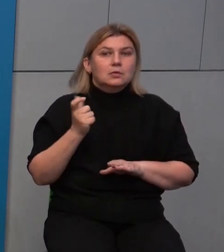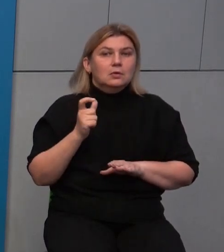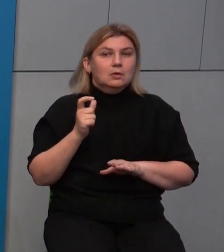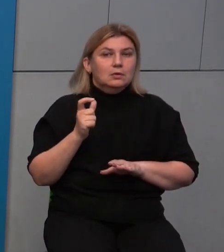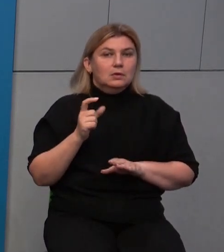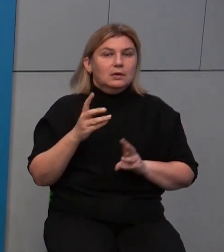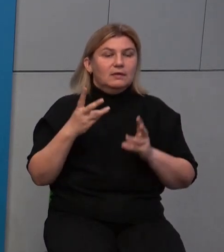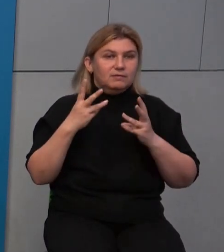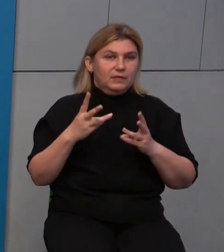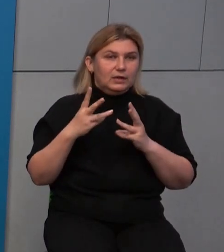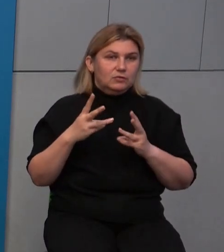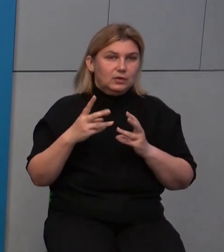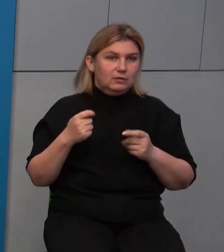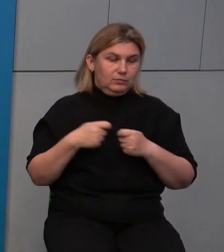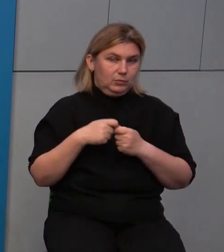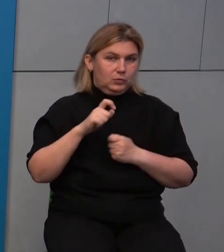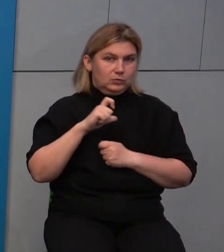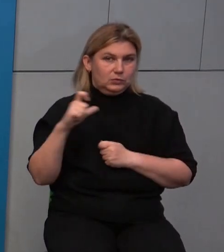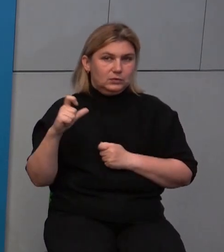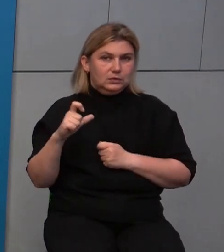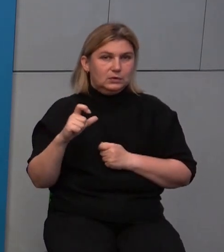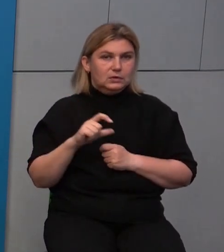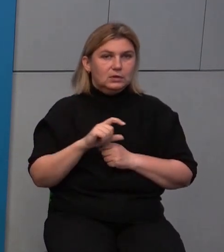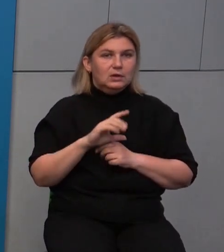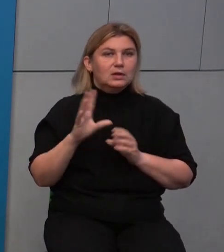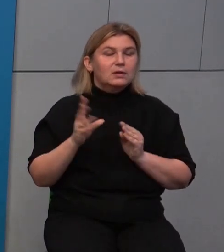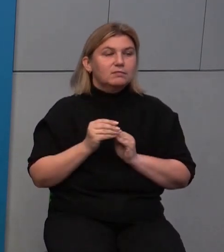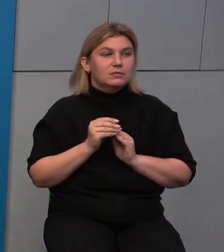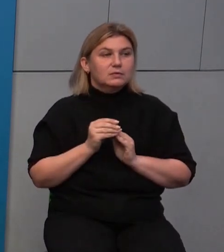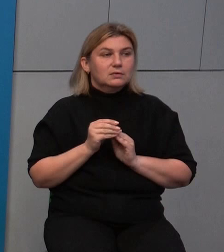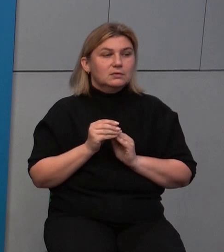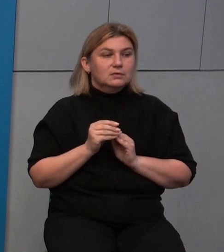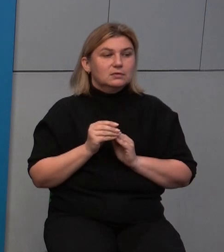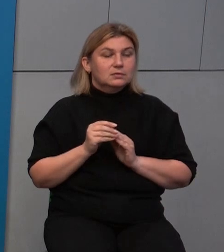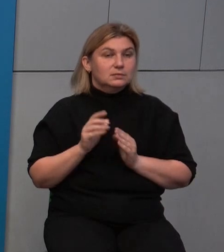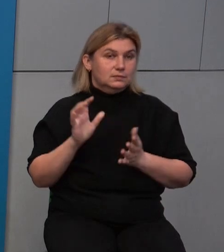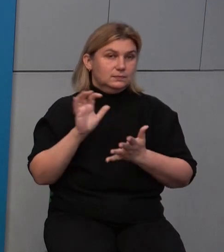istotne współcześnie również, a wszyscy którzy zajmują się